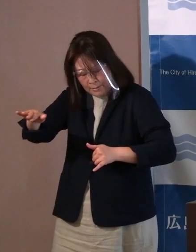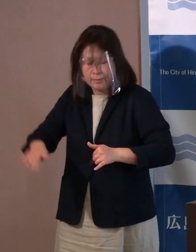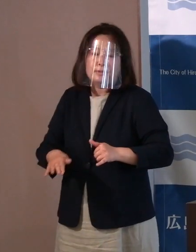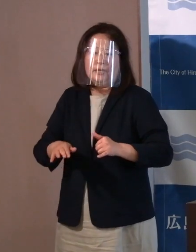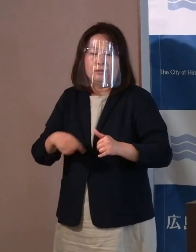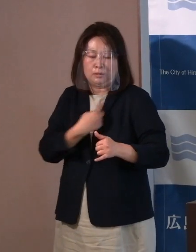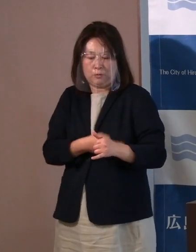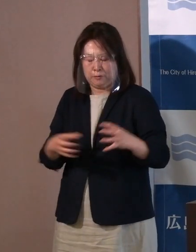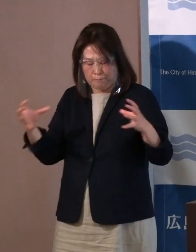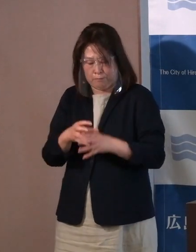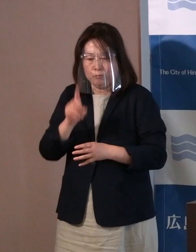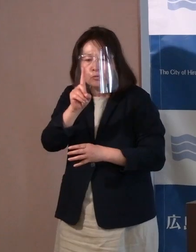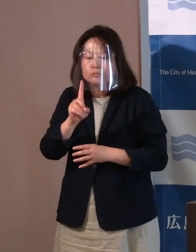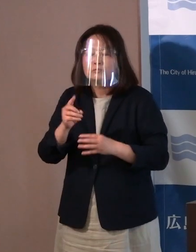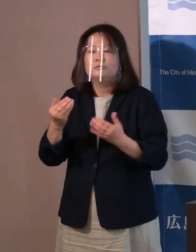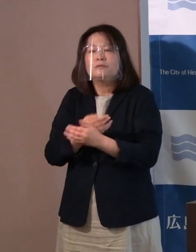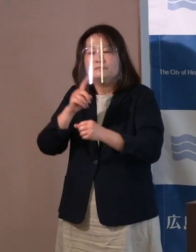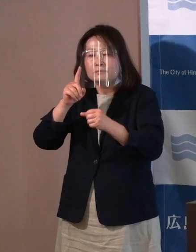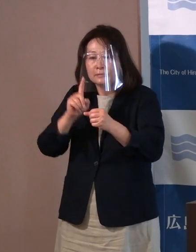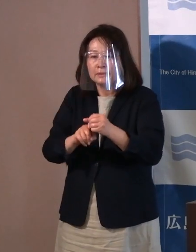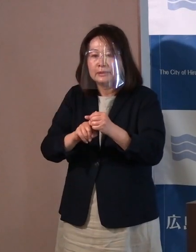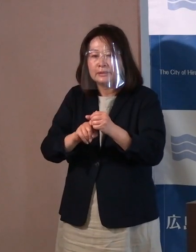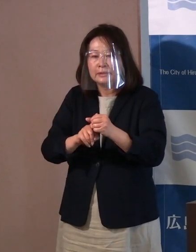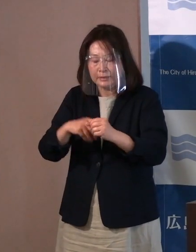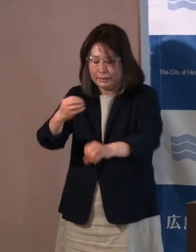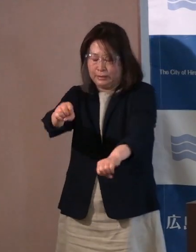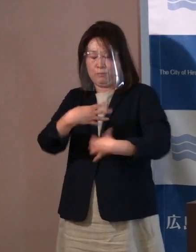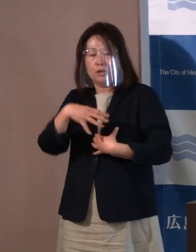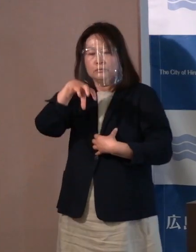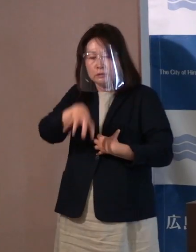被爆地広島は､被爆の実相というものを